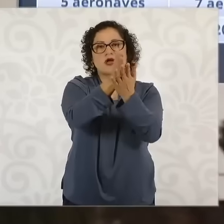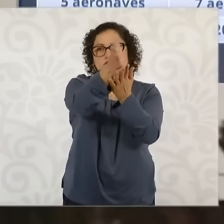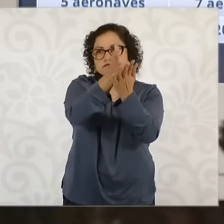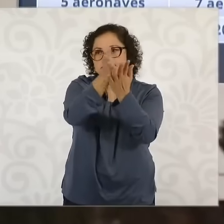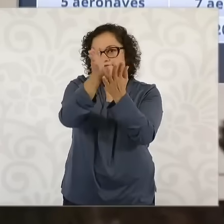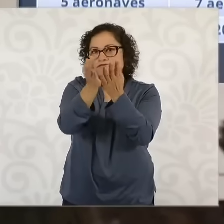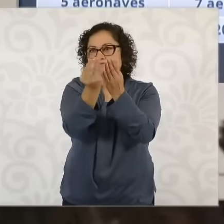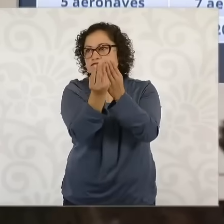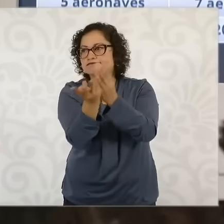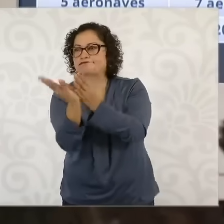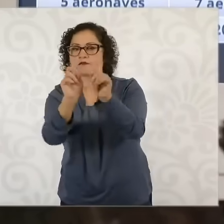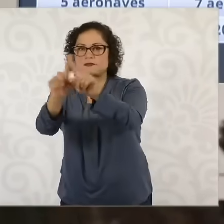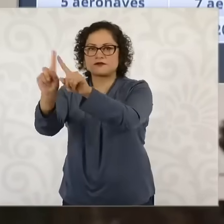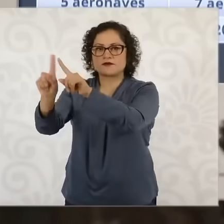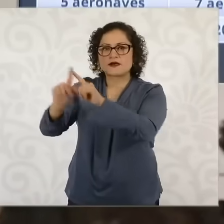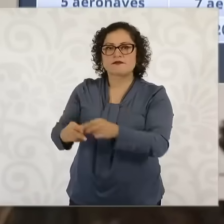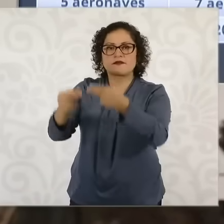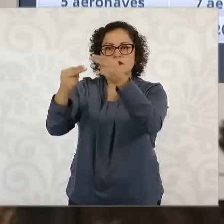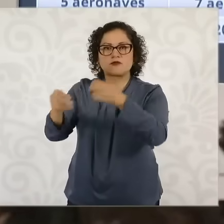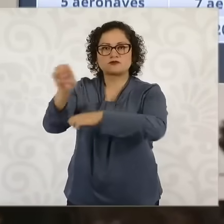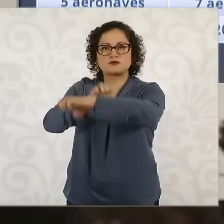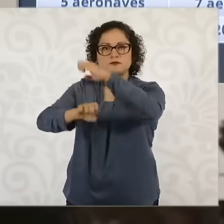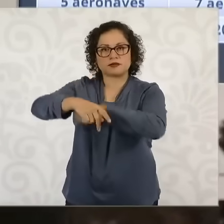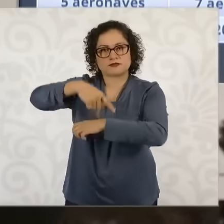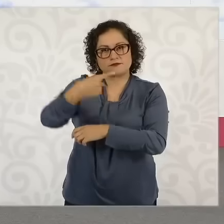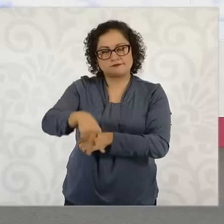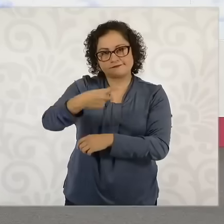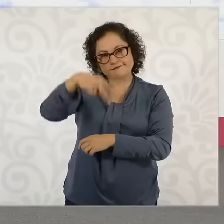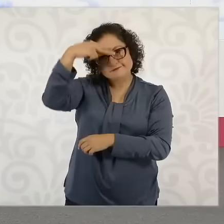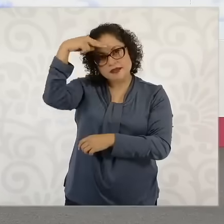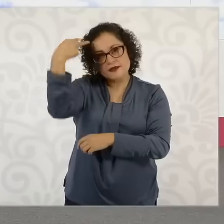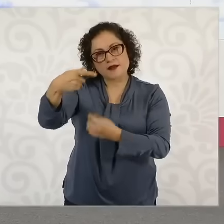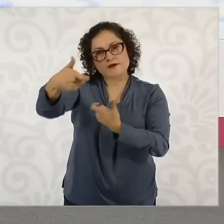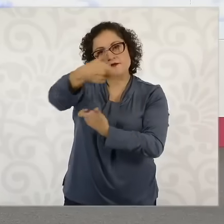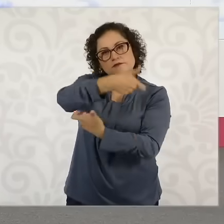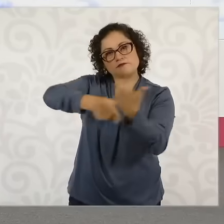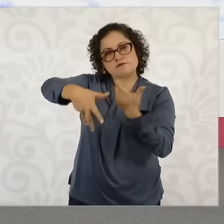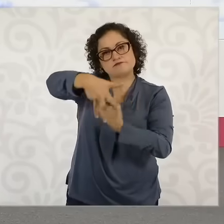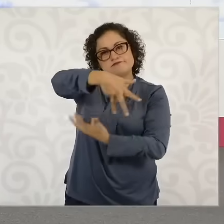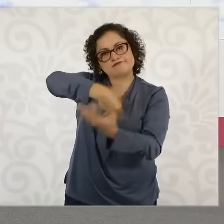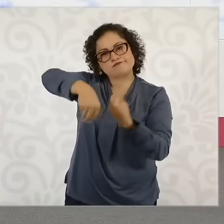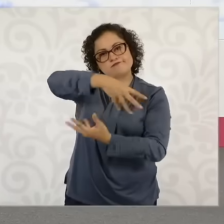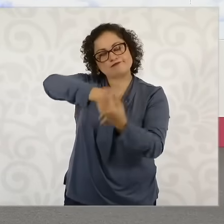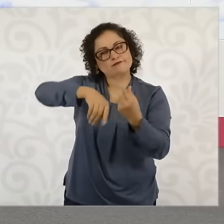desarrollo económico, regional y nacional. que se genera a través de la conectividad aérea mexicana.